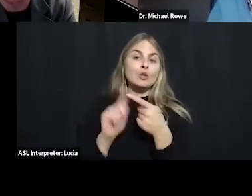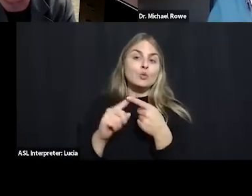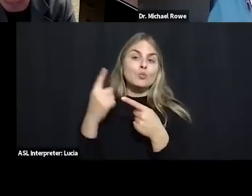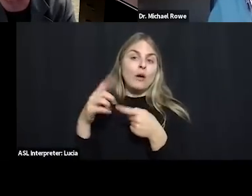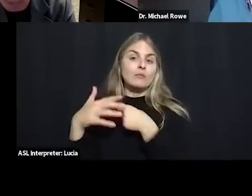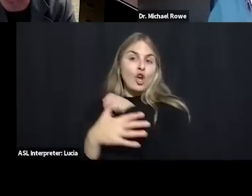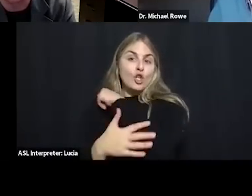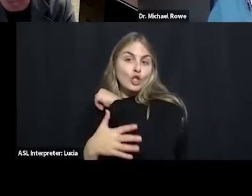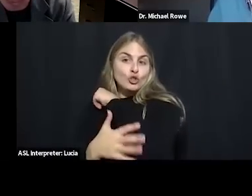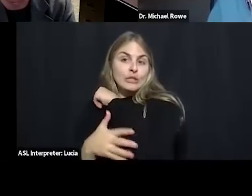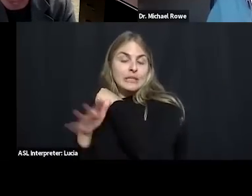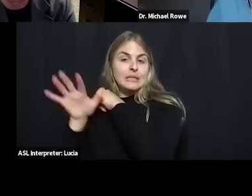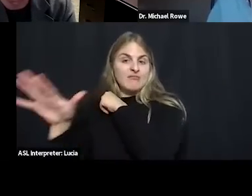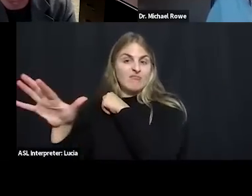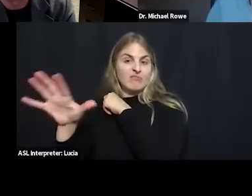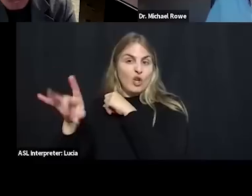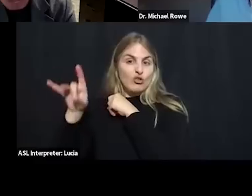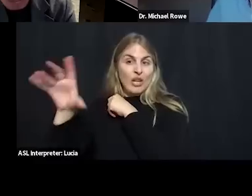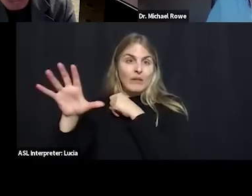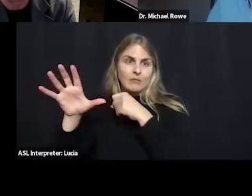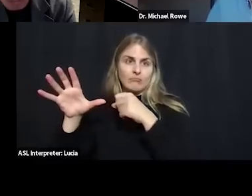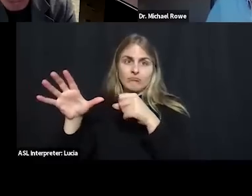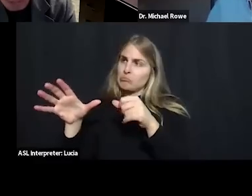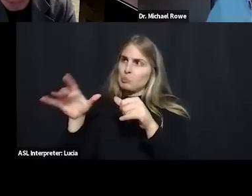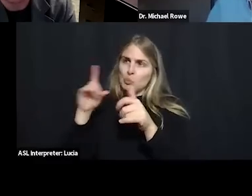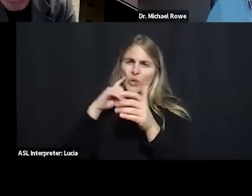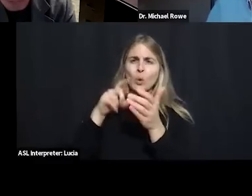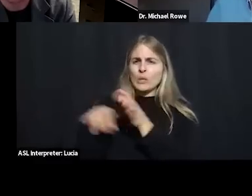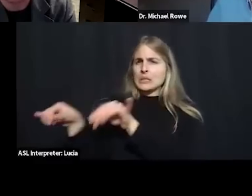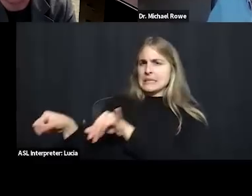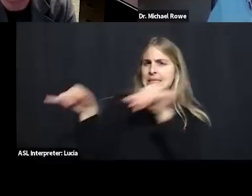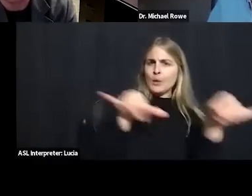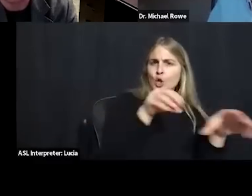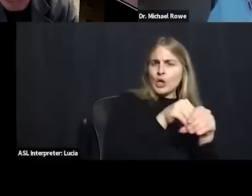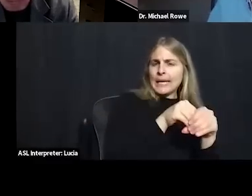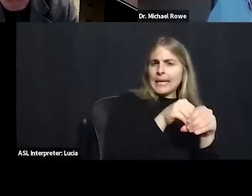Pueden aplicarse a personas en varios países.